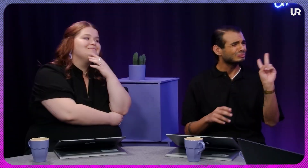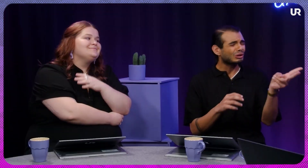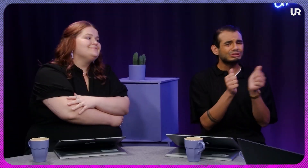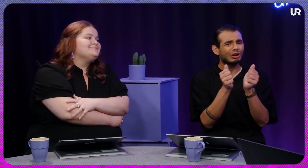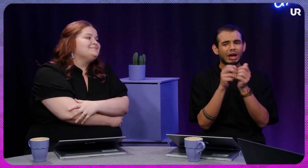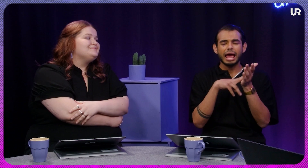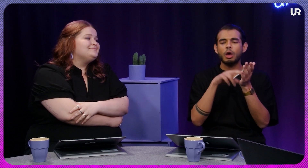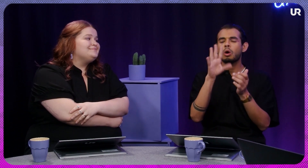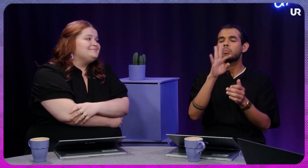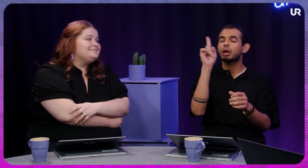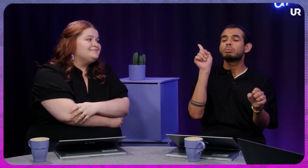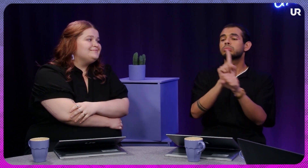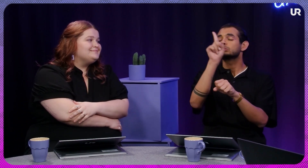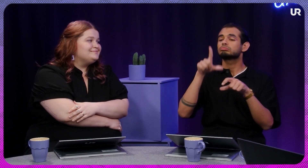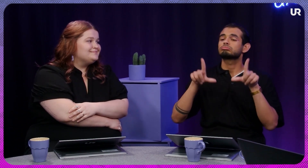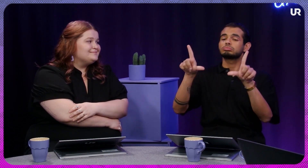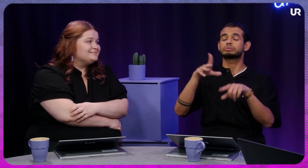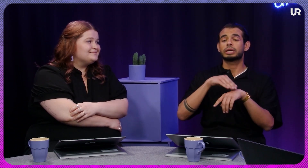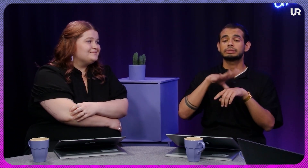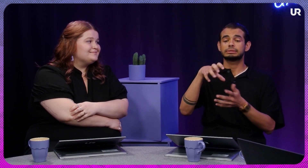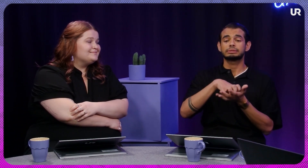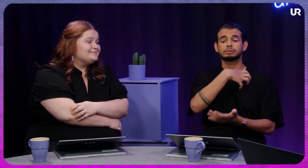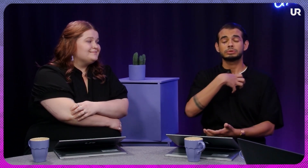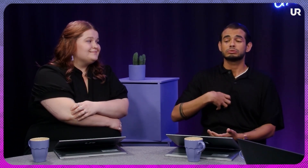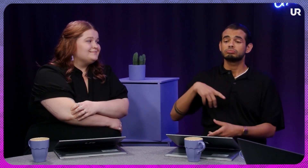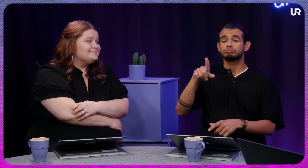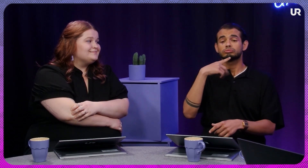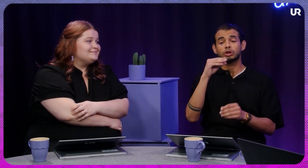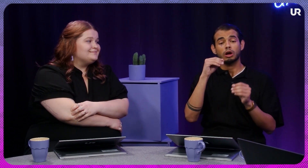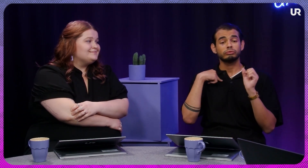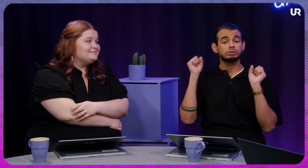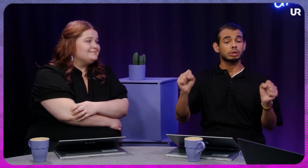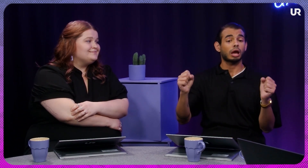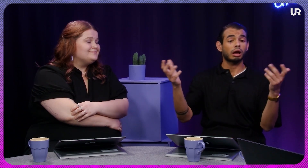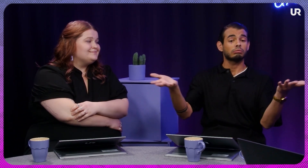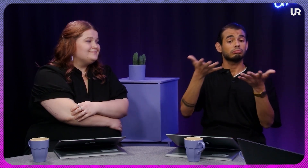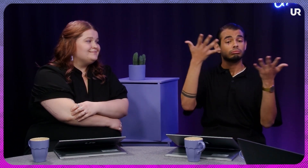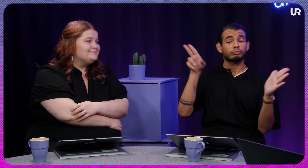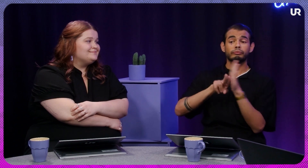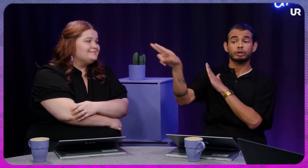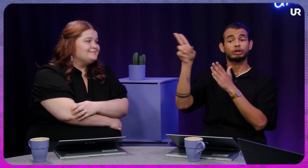Amir: Ja men tänk om man skulle se statsministern säga något som...-